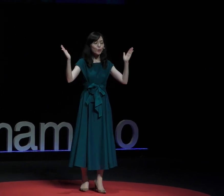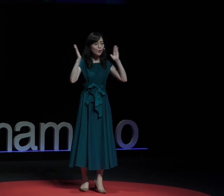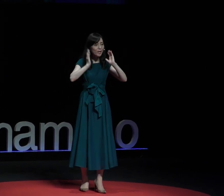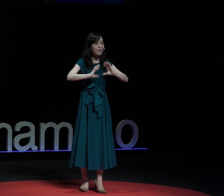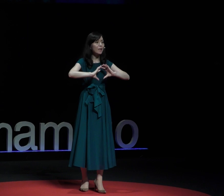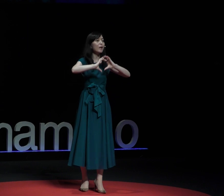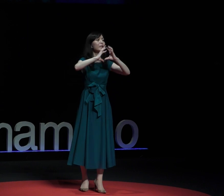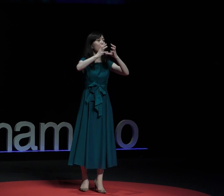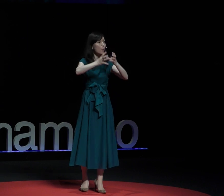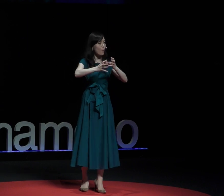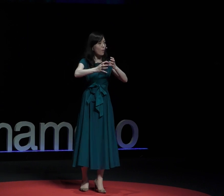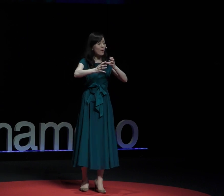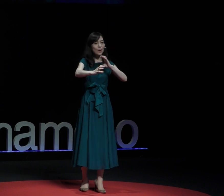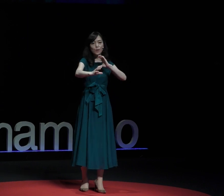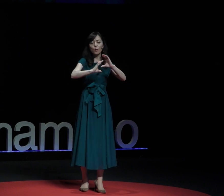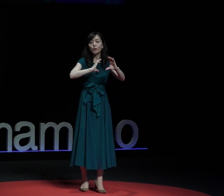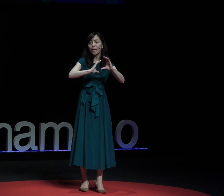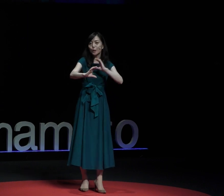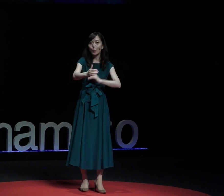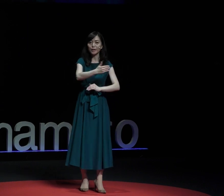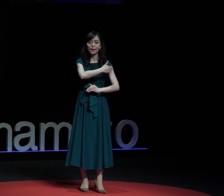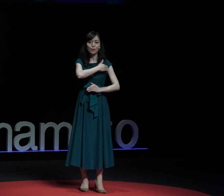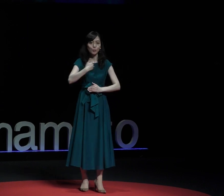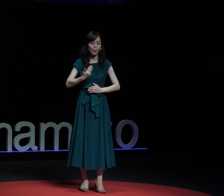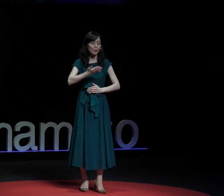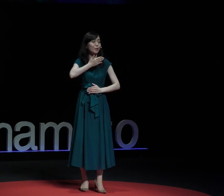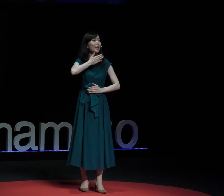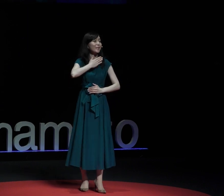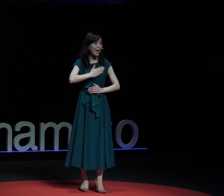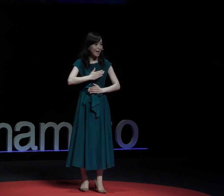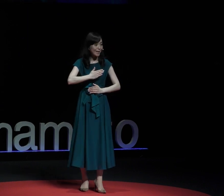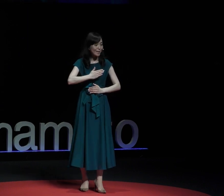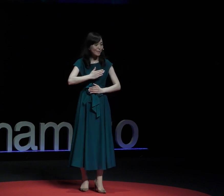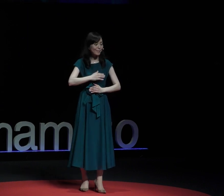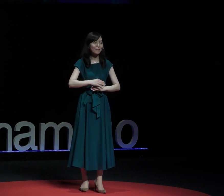Y supe que incluso en un mundo sin sonido existía la comunicación.